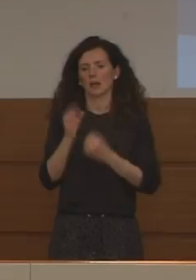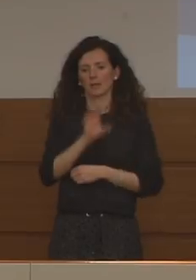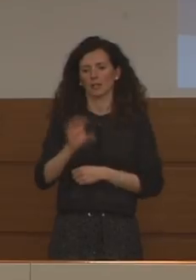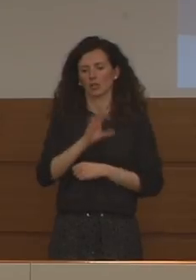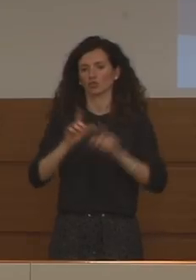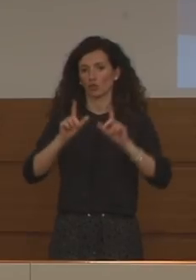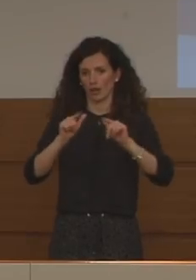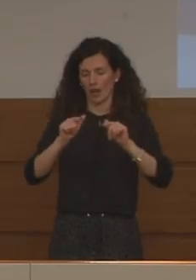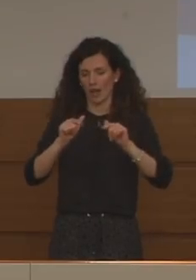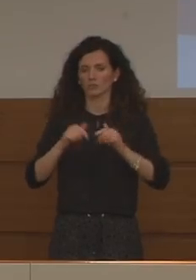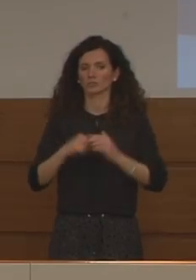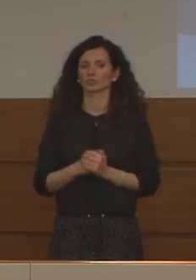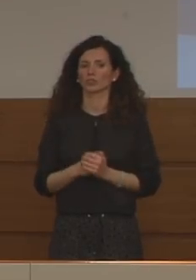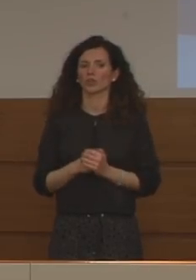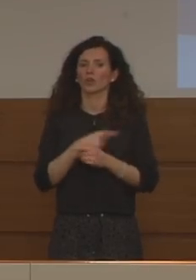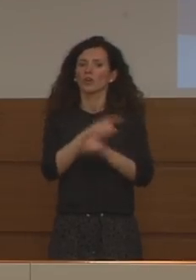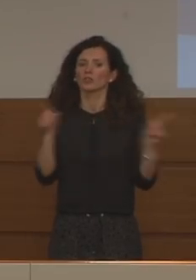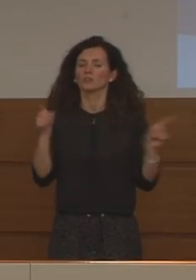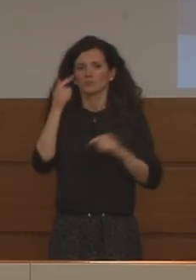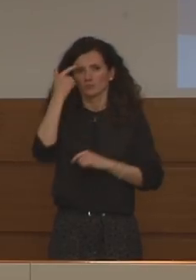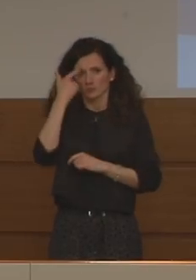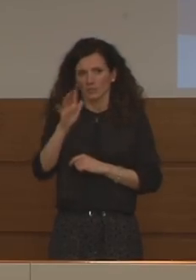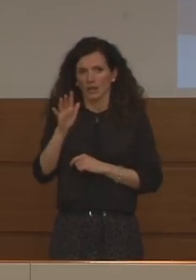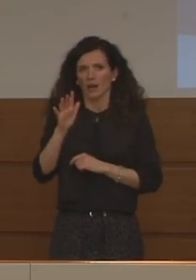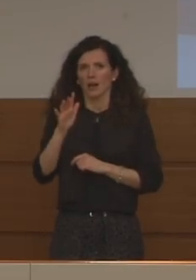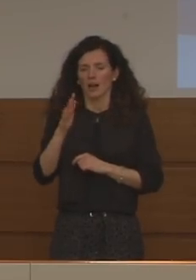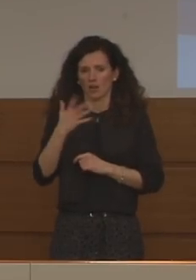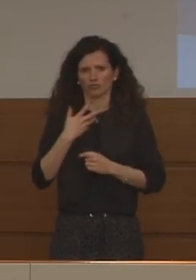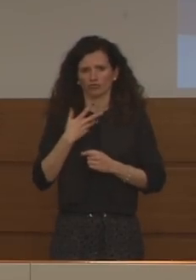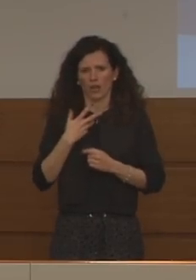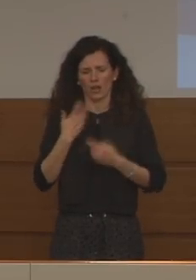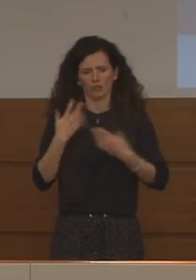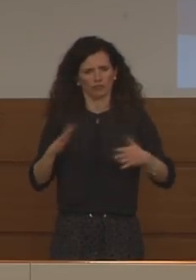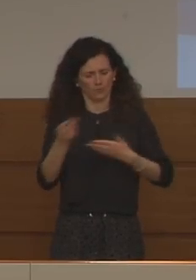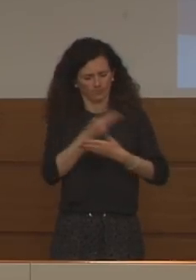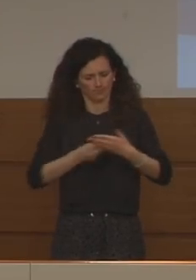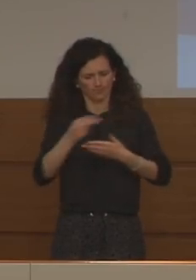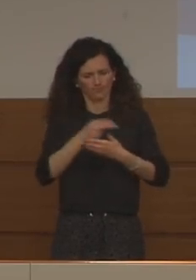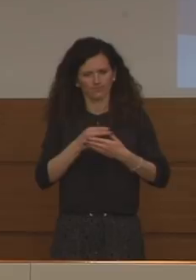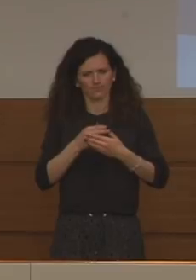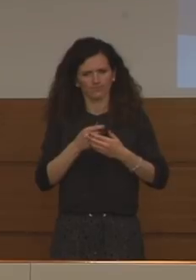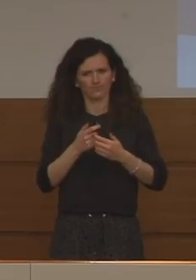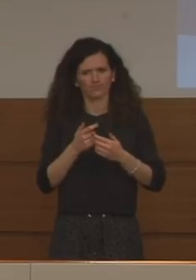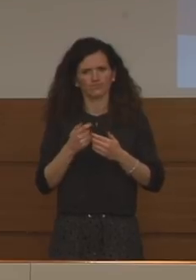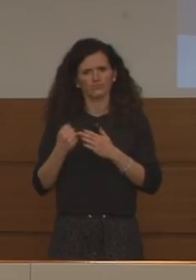Sapete che c'è un piano di potenziamento, ne abbiamo parlato più volte dei senza